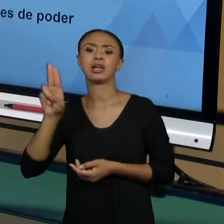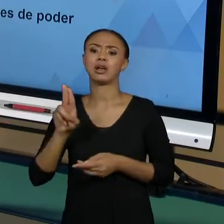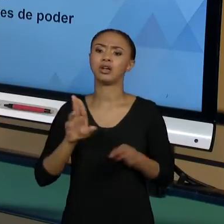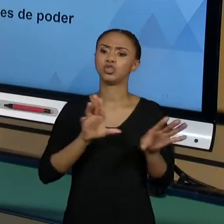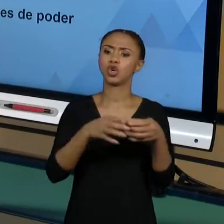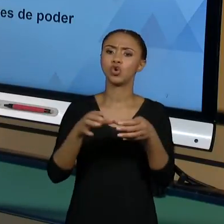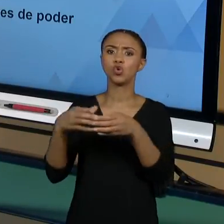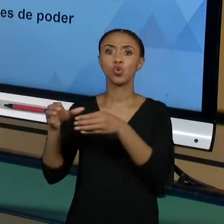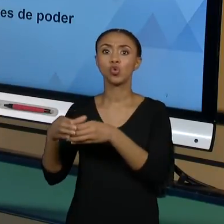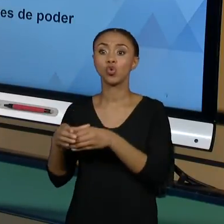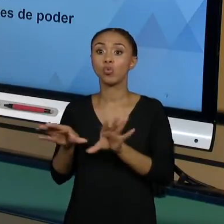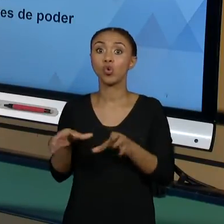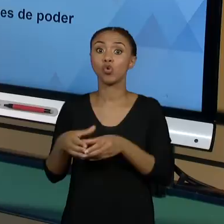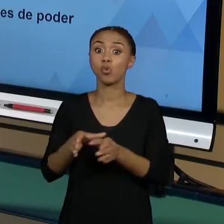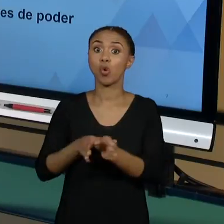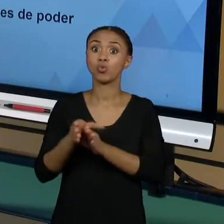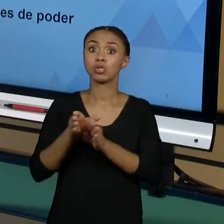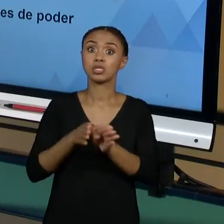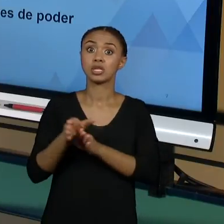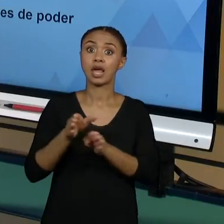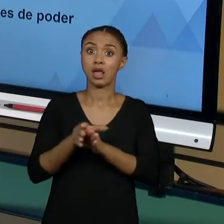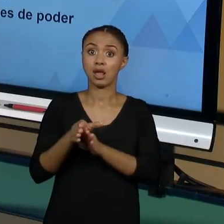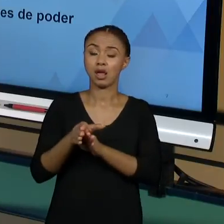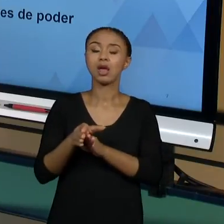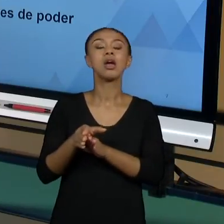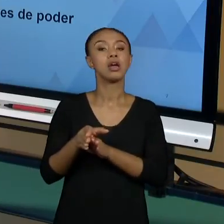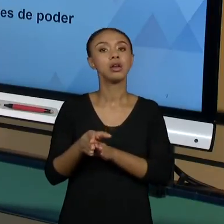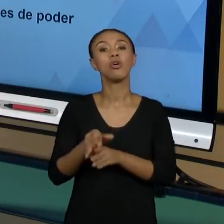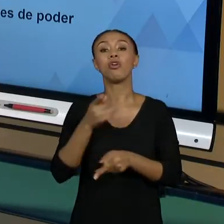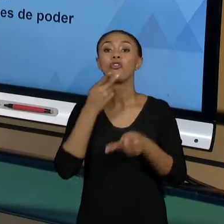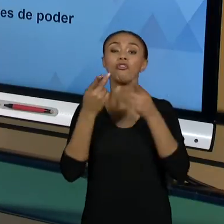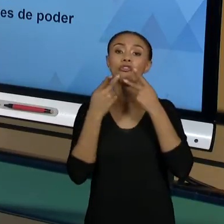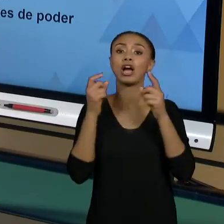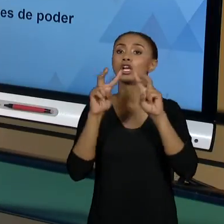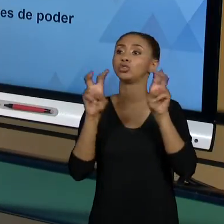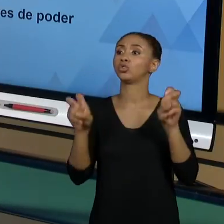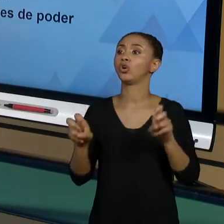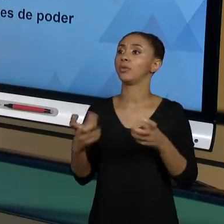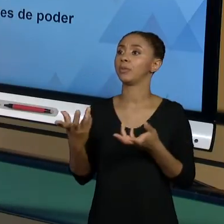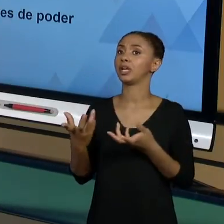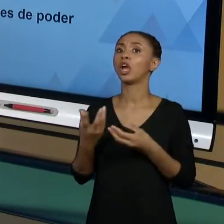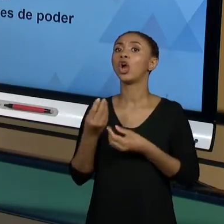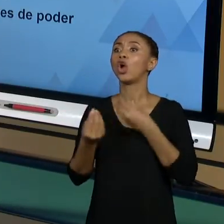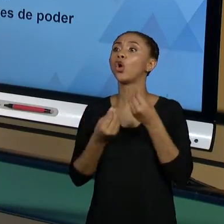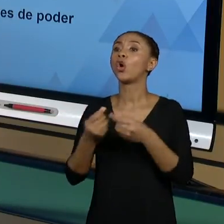APRESENTAR CERTAS CONCEPÇÕES SOBRE A MEDICINA, SOBRE DIREITO, SOBRE A LÍNGUA PORTUGUESA, SOBRE